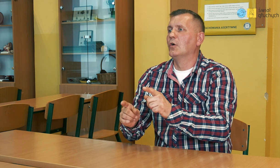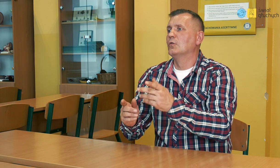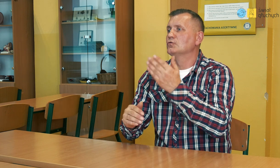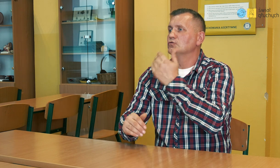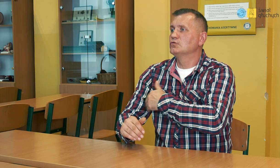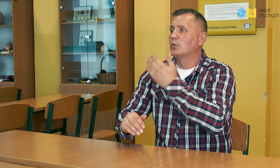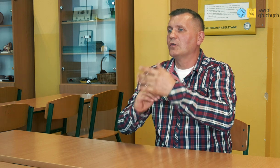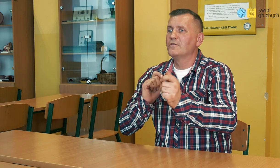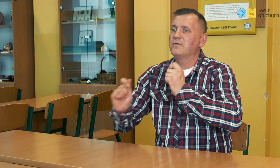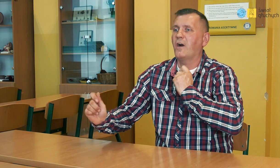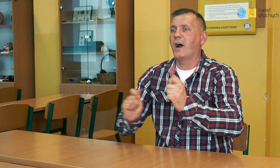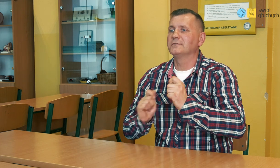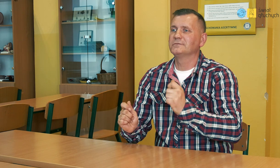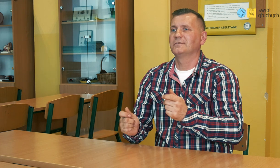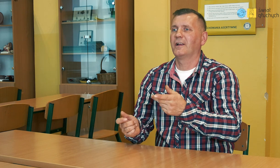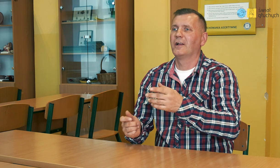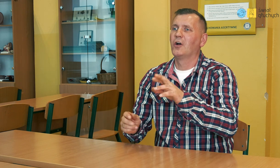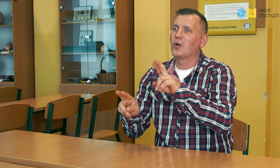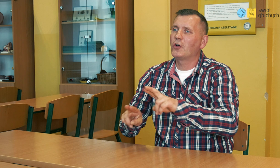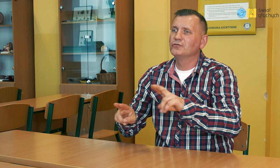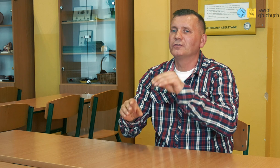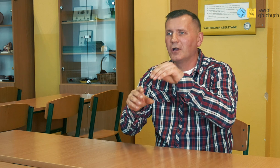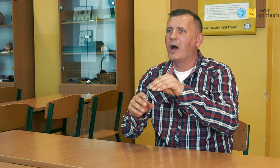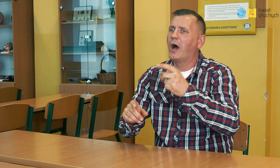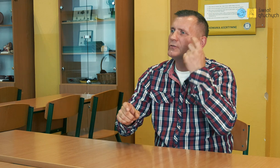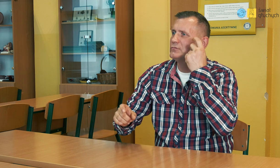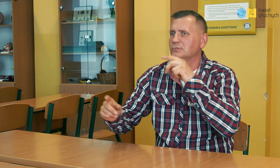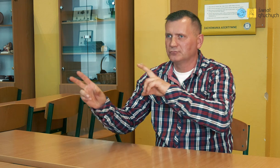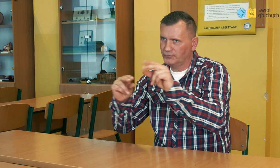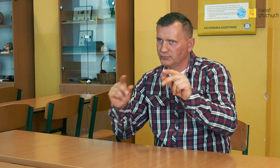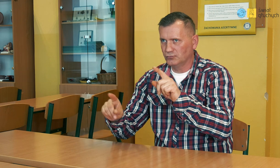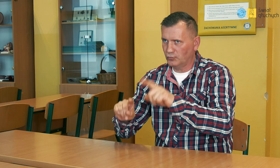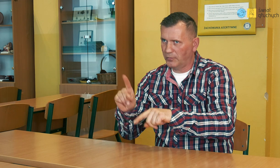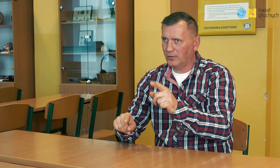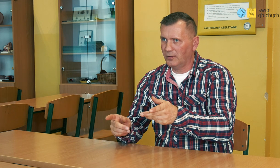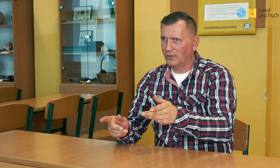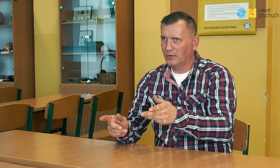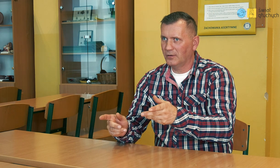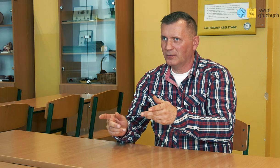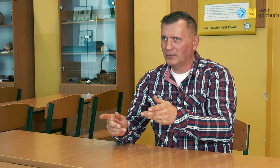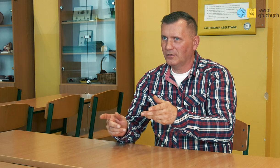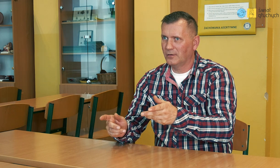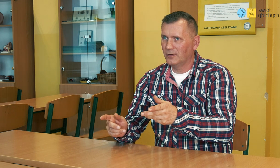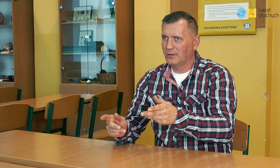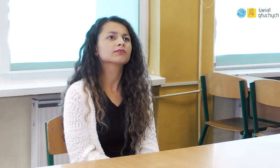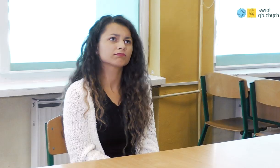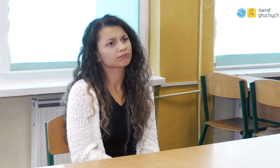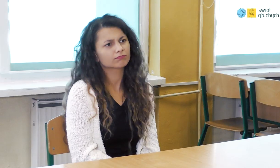Gdy skończył się rok szkolny i miałaś wakacje, nie miałaś problemu w rozmawianiu ze słyszącą rodziną?